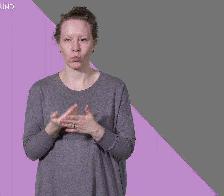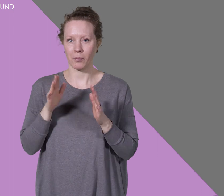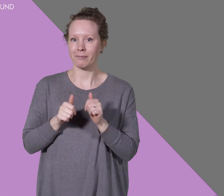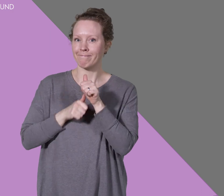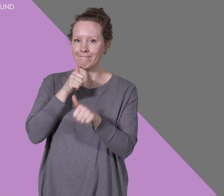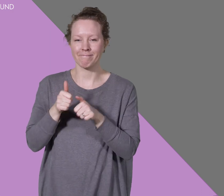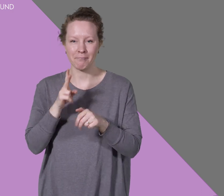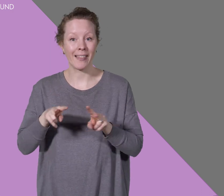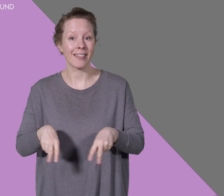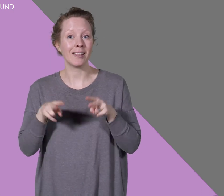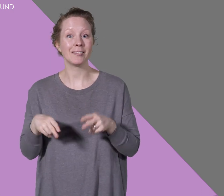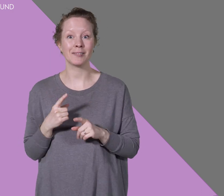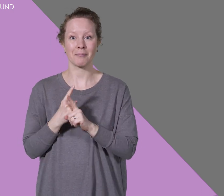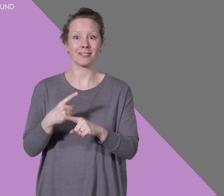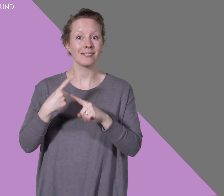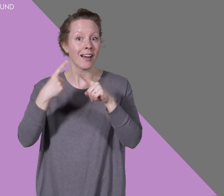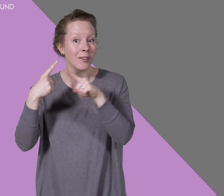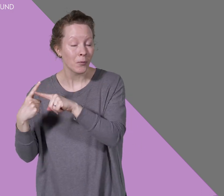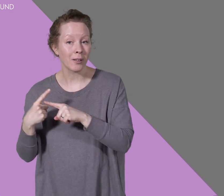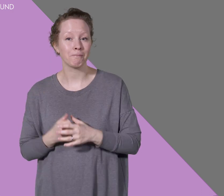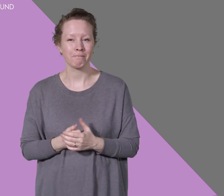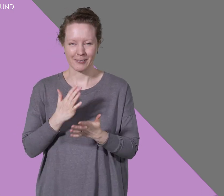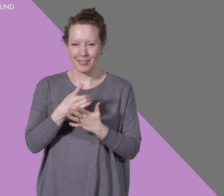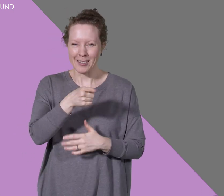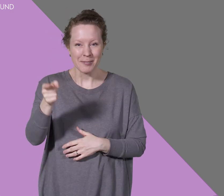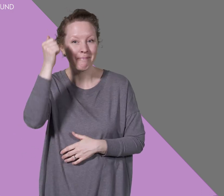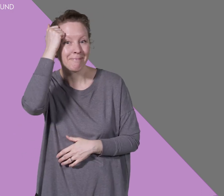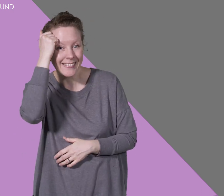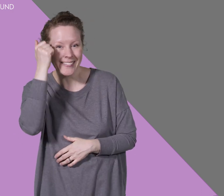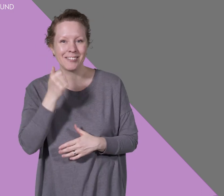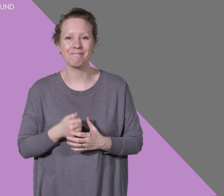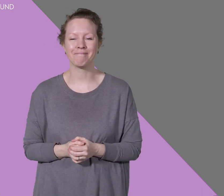vars medverkan i tävlingen Dansar med stjärnor alla garanterat kommer ihåg!